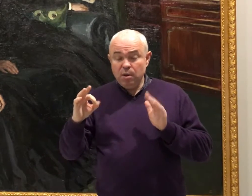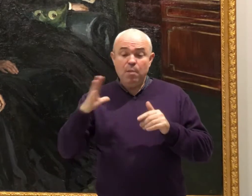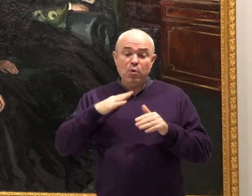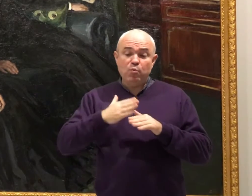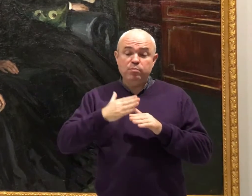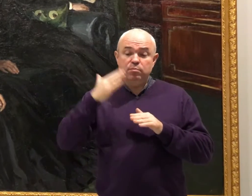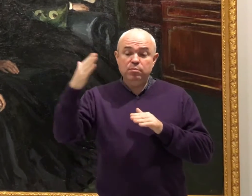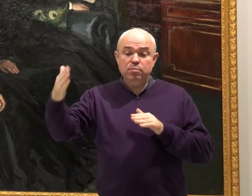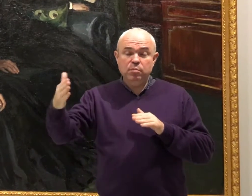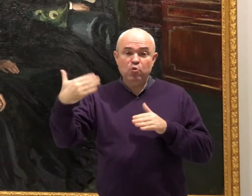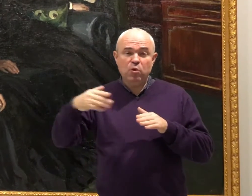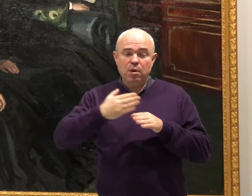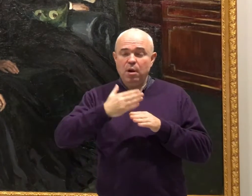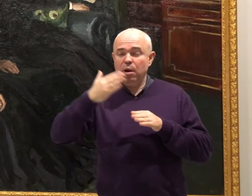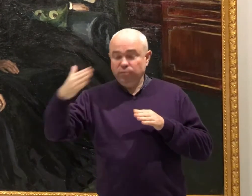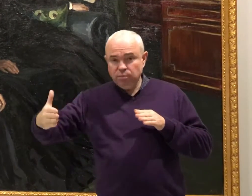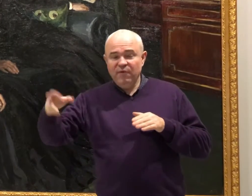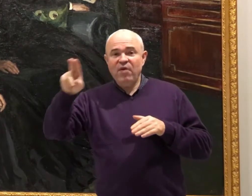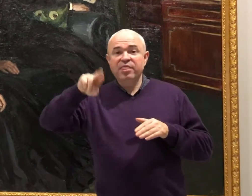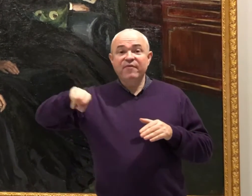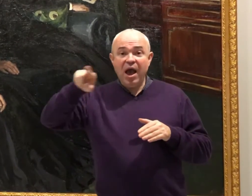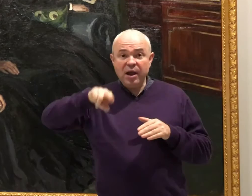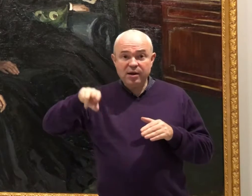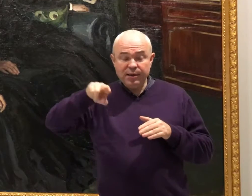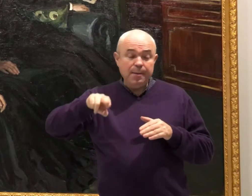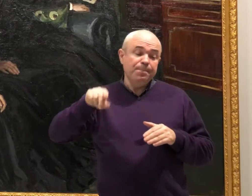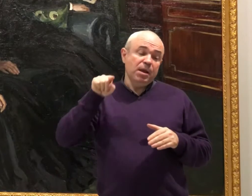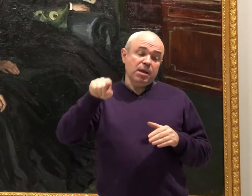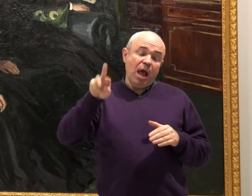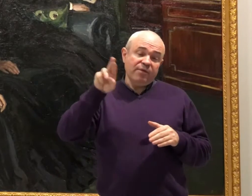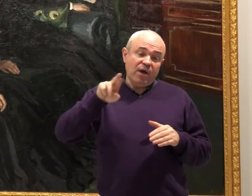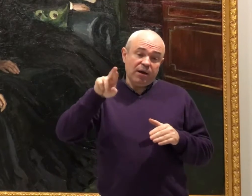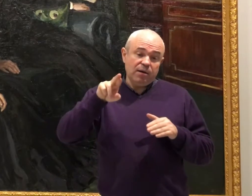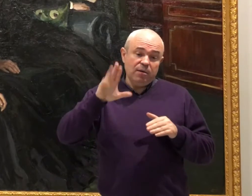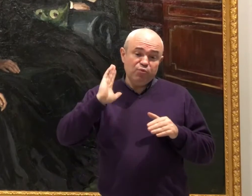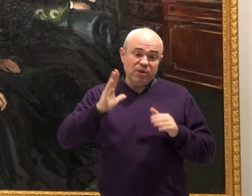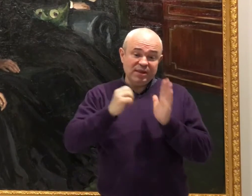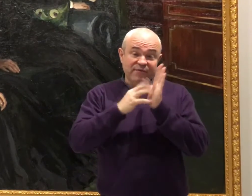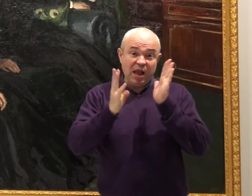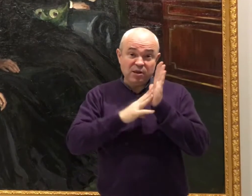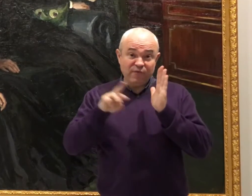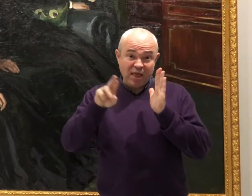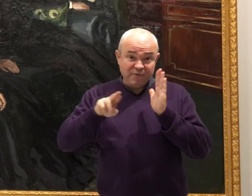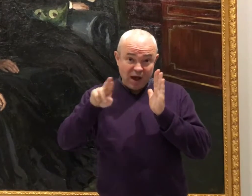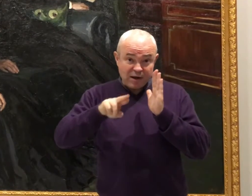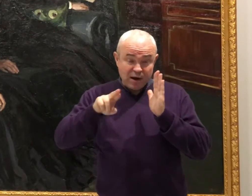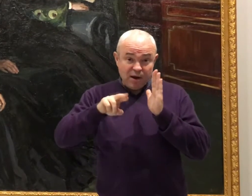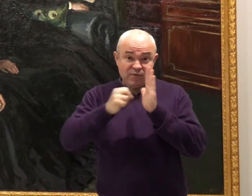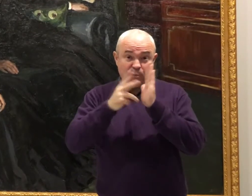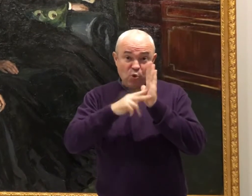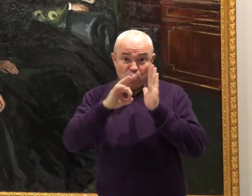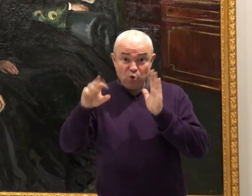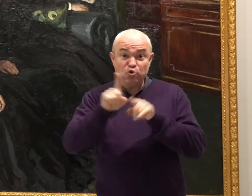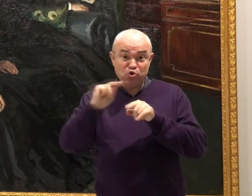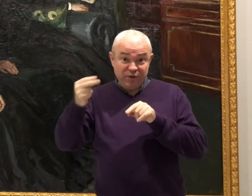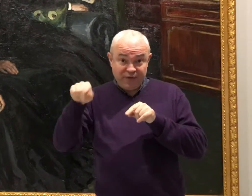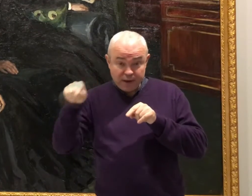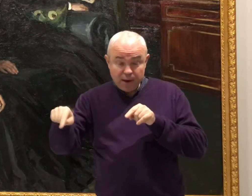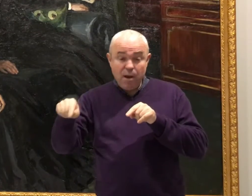Следующая будет 19 января, в 18:00. Это тоже четверг.